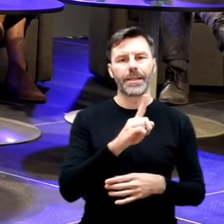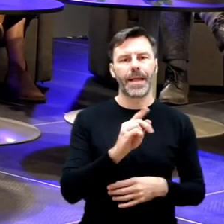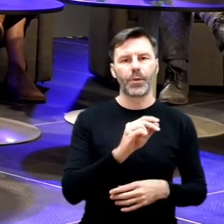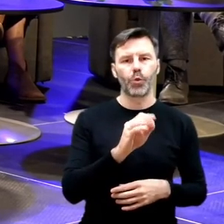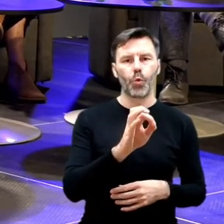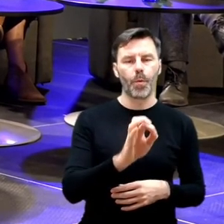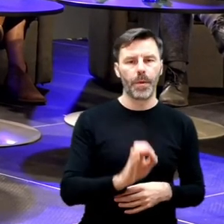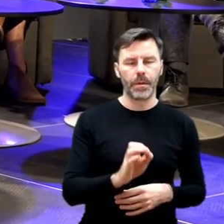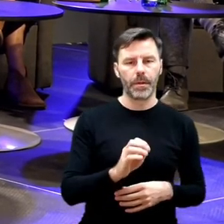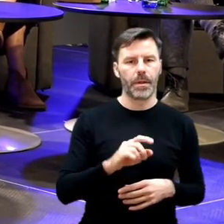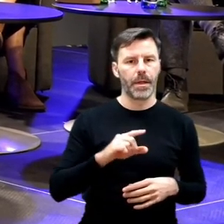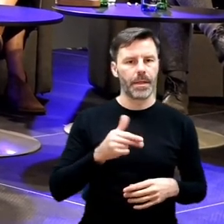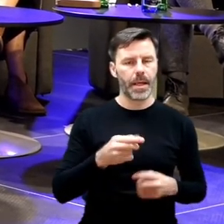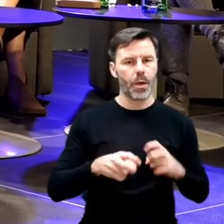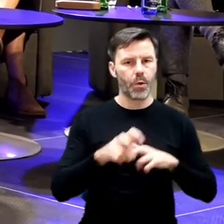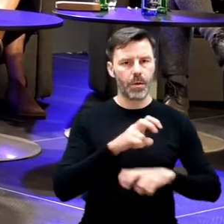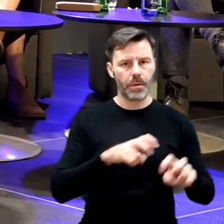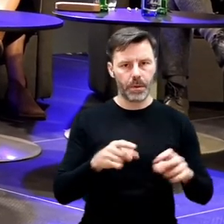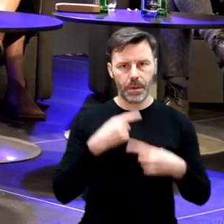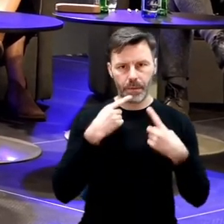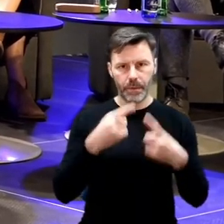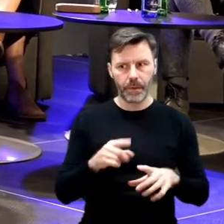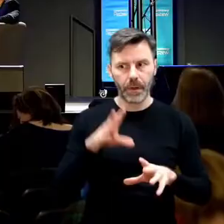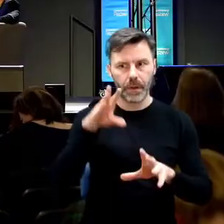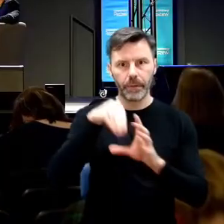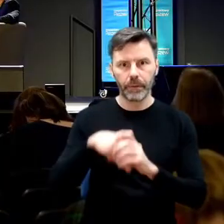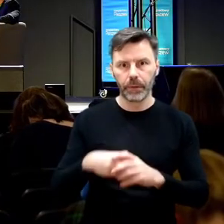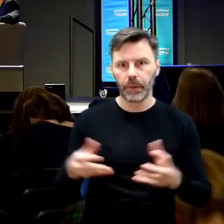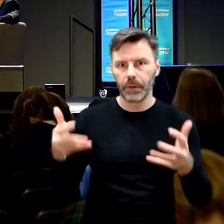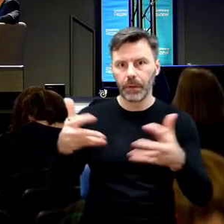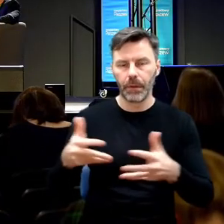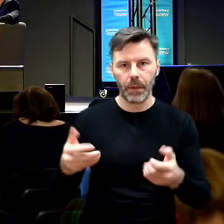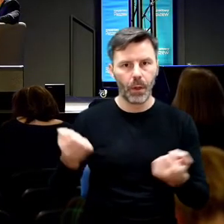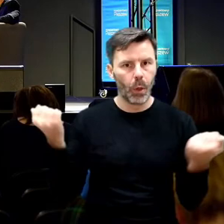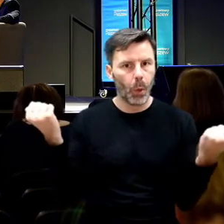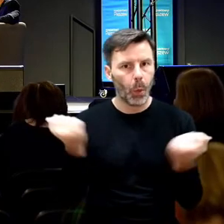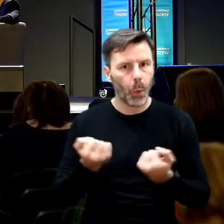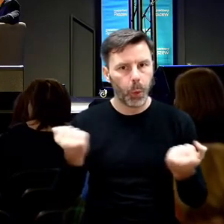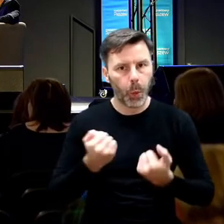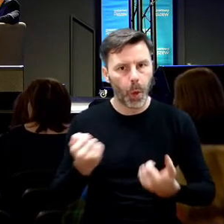było tam bardzo dużo emocji, płomienne przemówienia